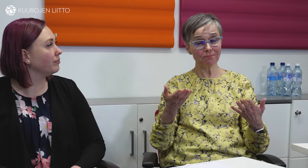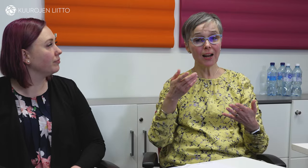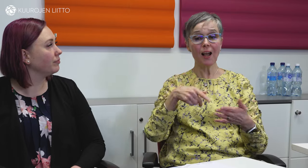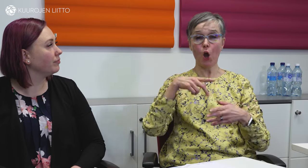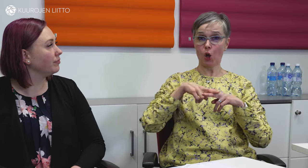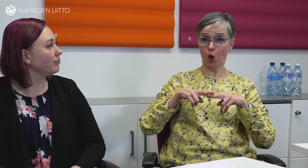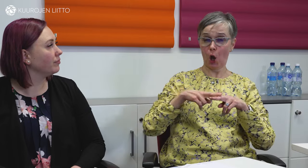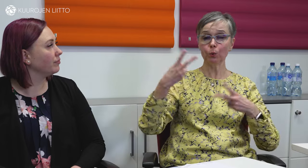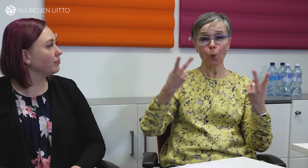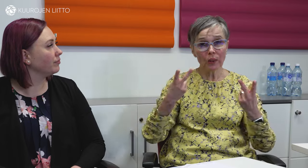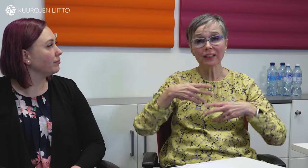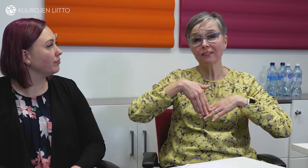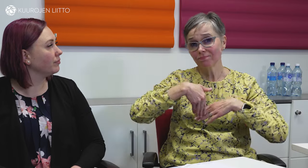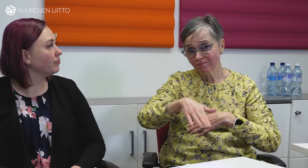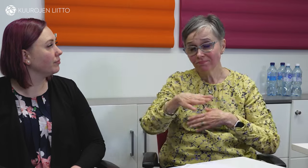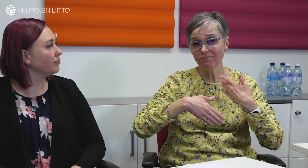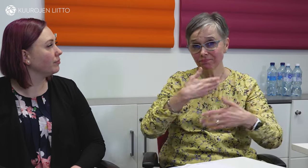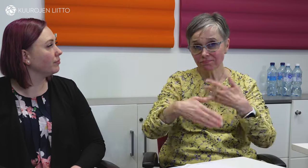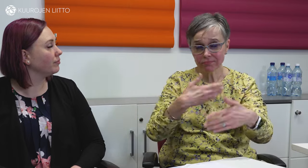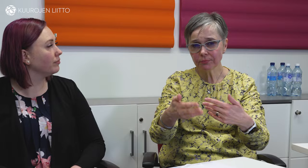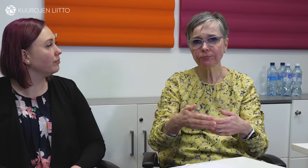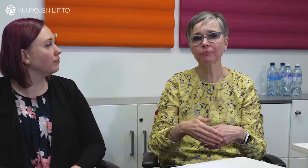Kokousta kuitenkin jatkettiin tästä huolimatta.